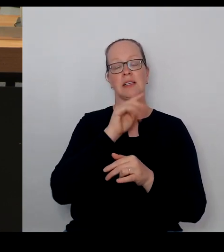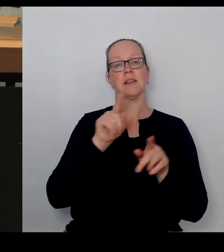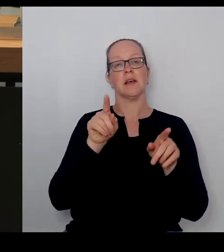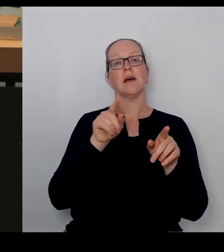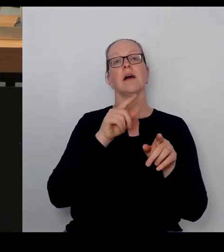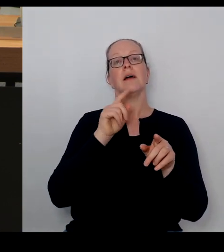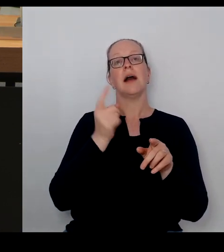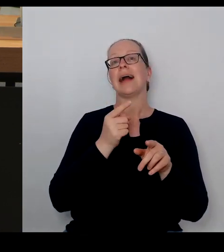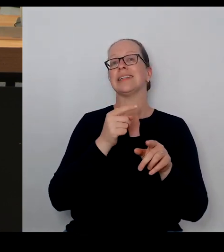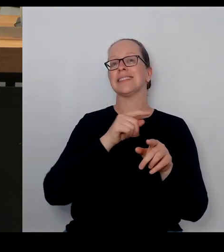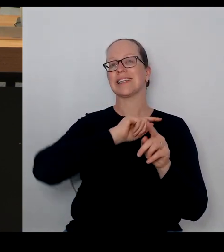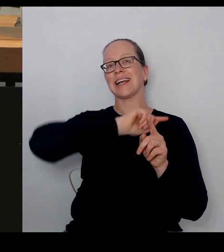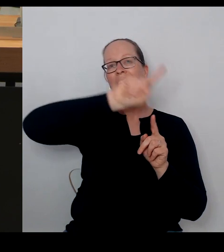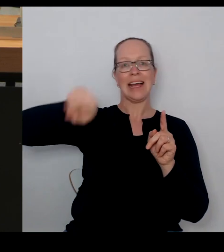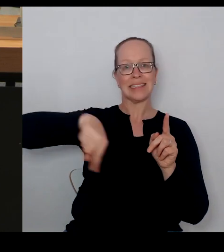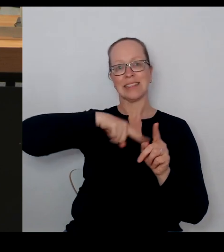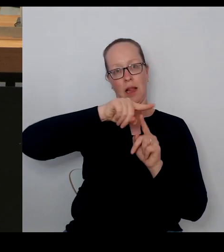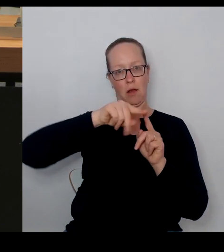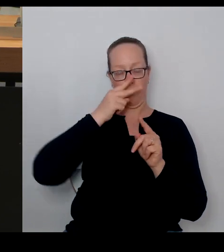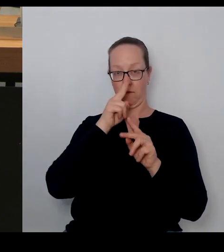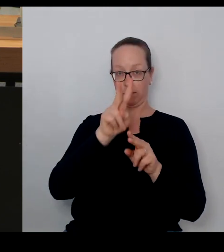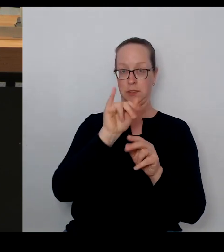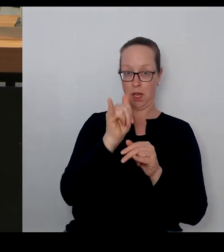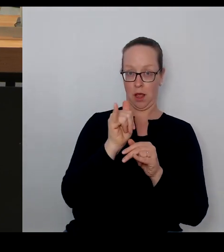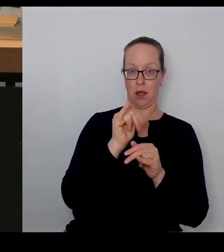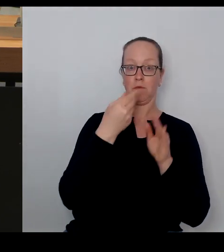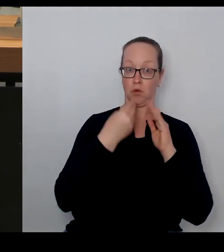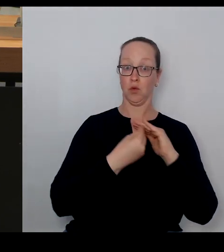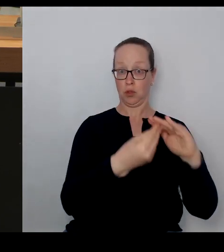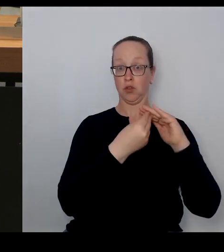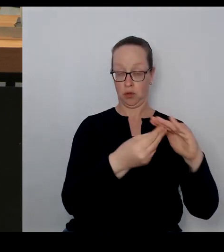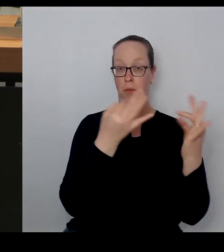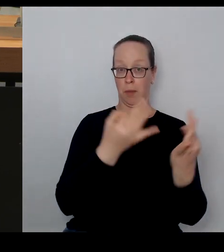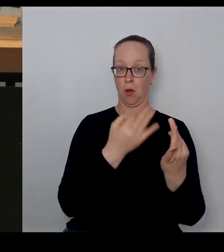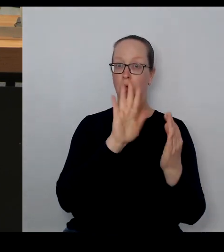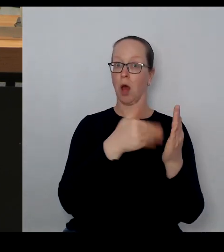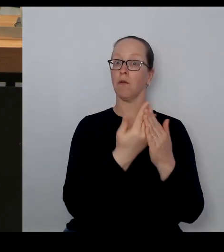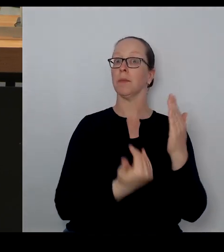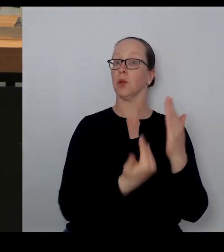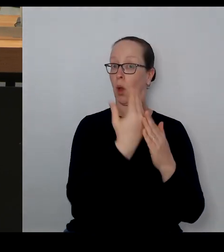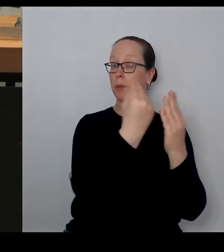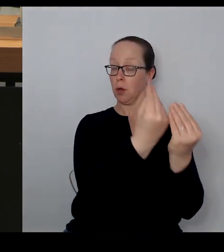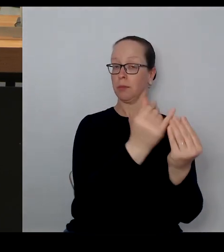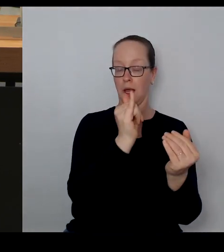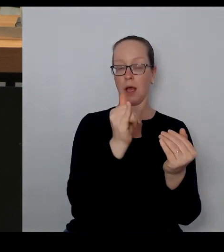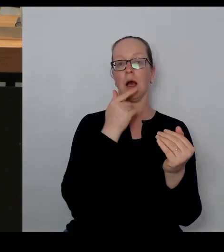Der Teufel liegt aber im Detail. Die Standards müssen hoch und ökologisch sein, Denn nur so wird Berlin tatsächlich